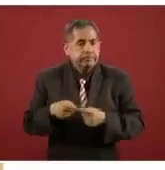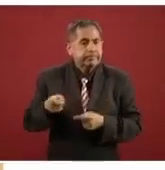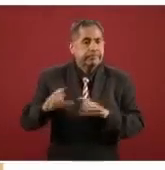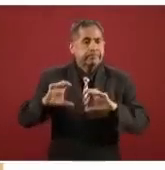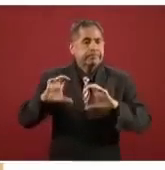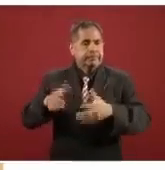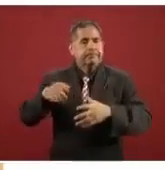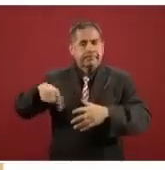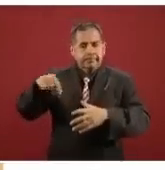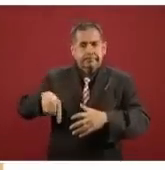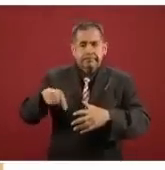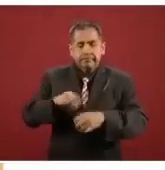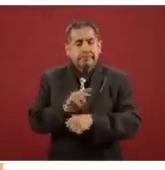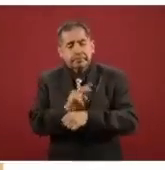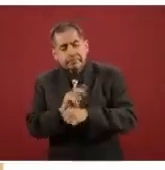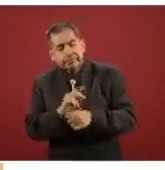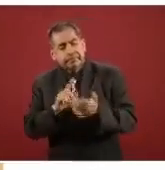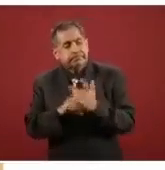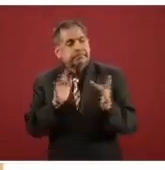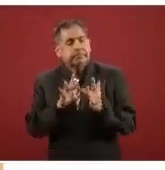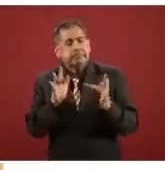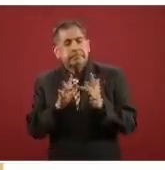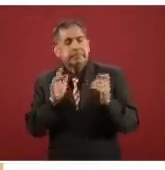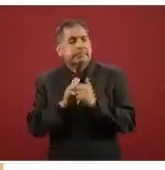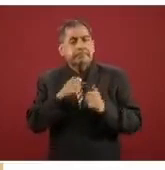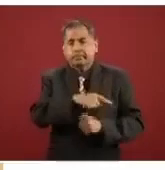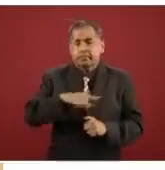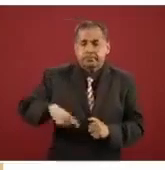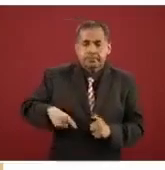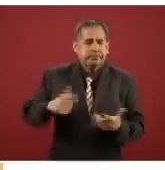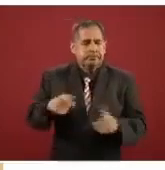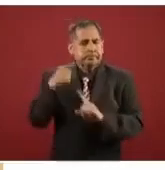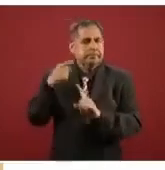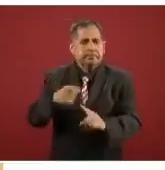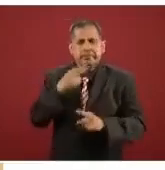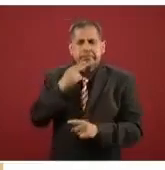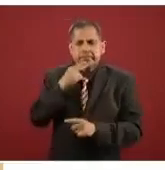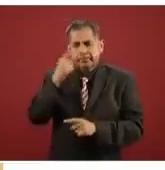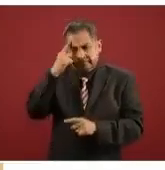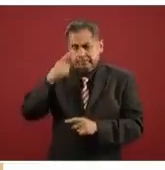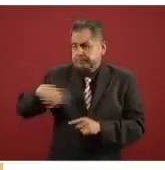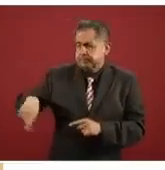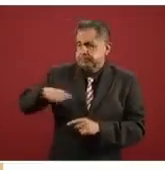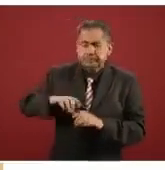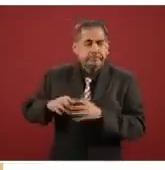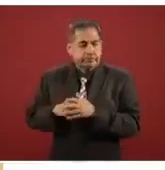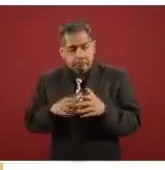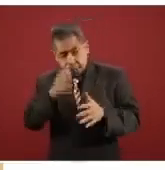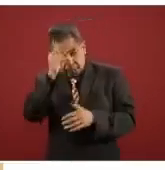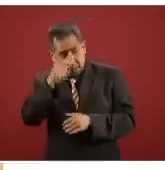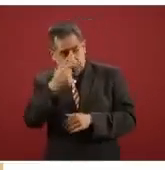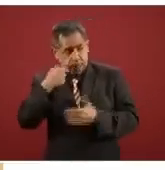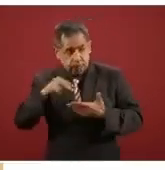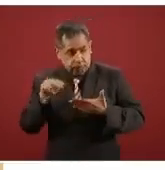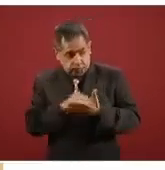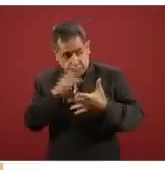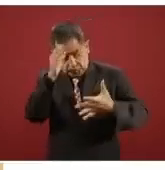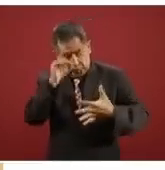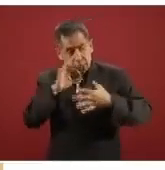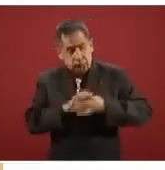seguimiento tendrá como propósito dar seguimiento a los acuerdos que aquí se han construido,